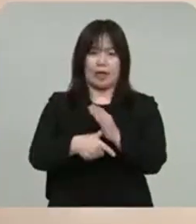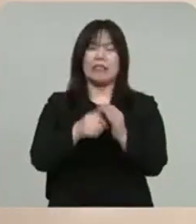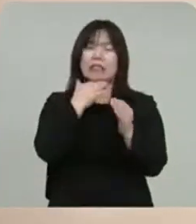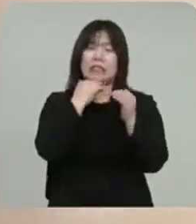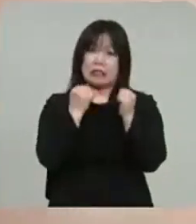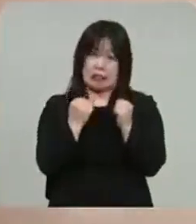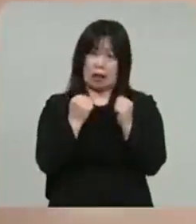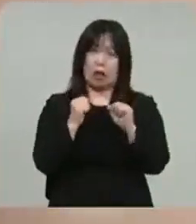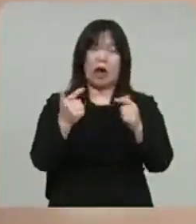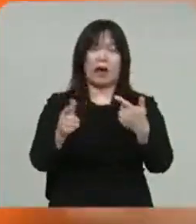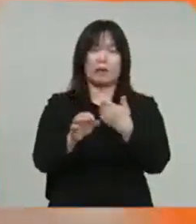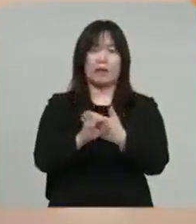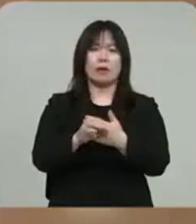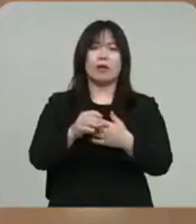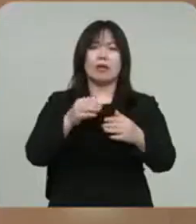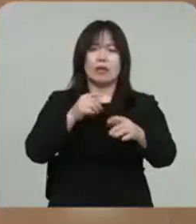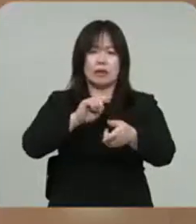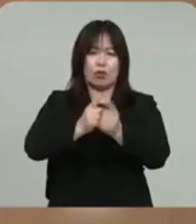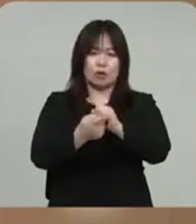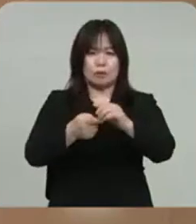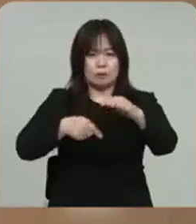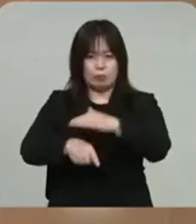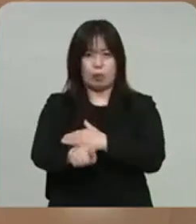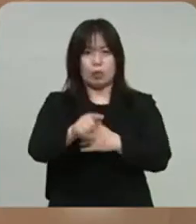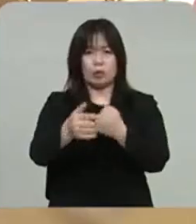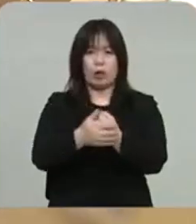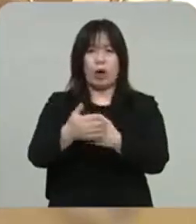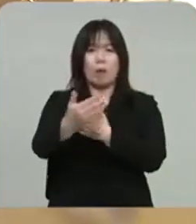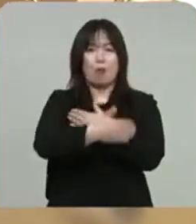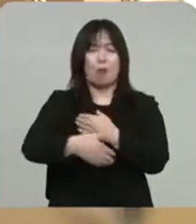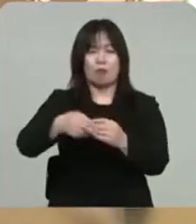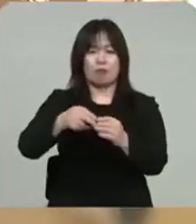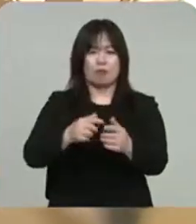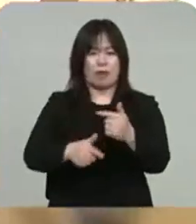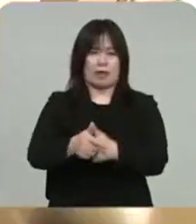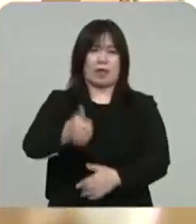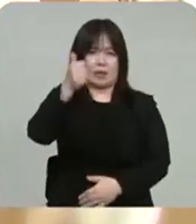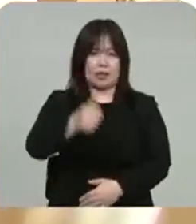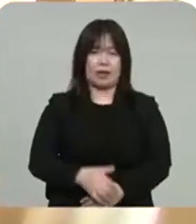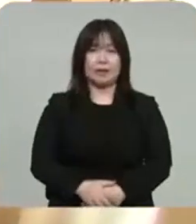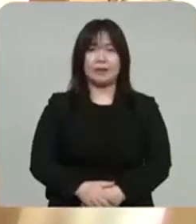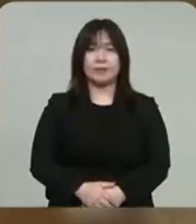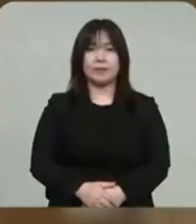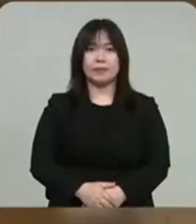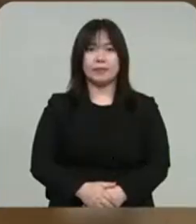거나 하향식 피난구 등을 활용해 몸을 피해야 합니다. kbs 뉴스 김규희입니다.